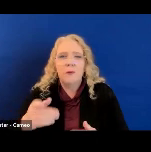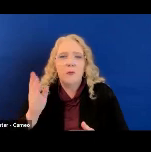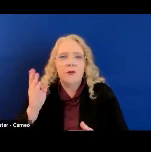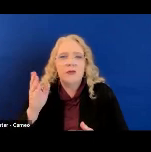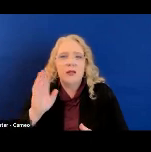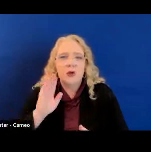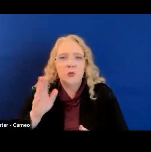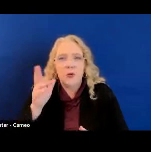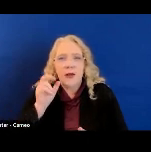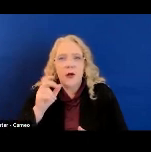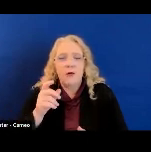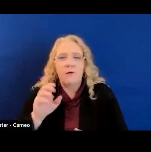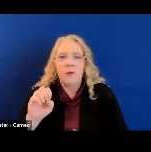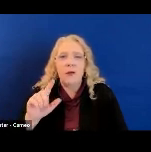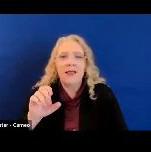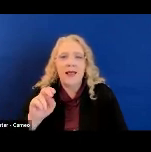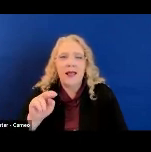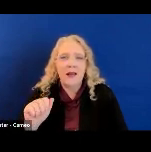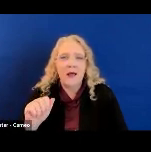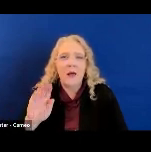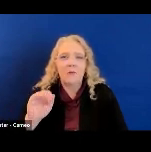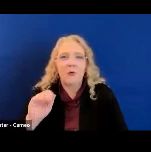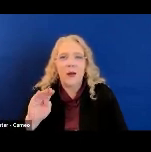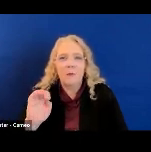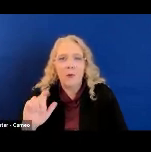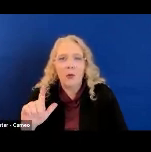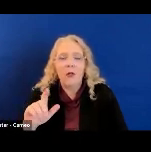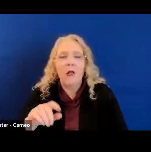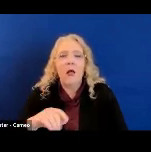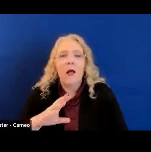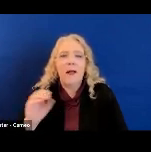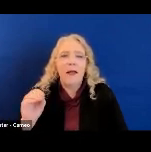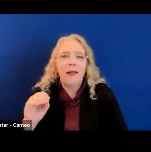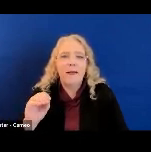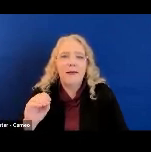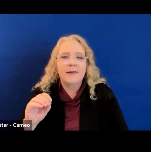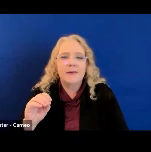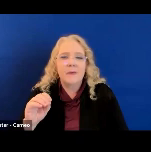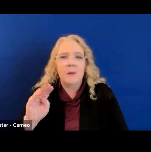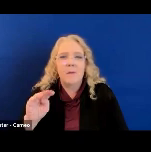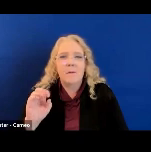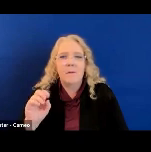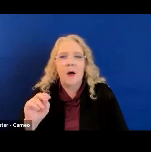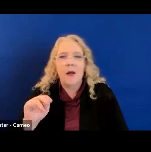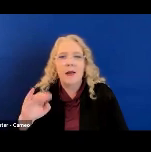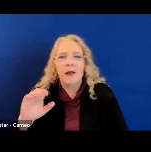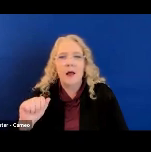de Elena Bramble, Diretora y Monica Thoma del centro de empoderamiento familiar Rowell mientras comparten